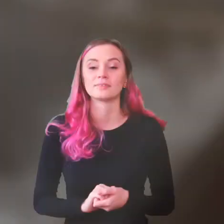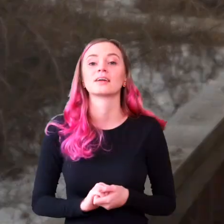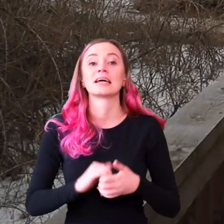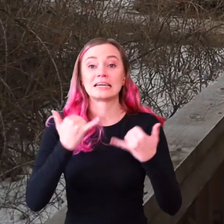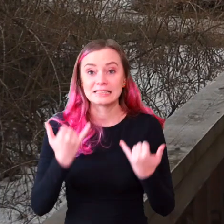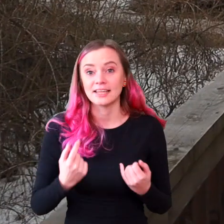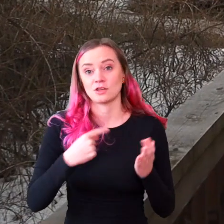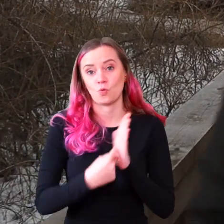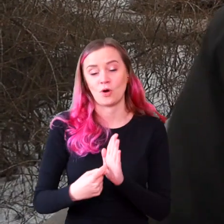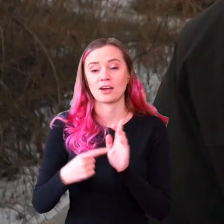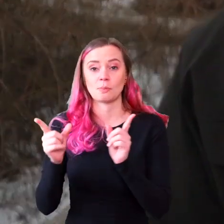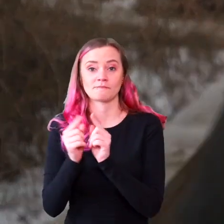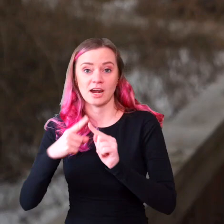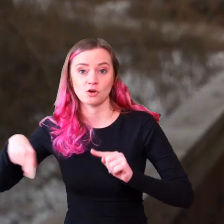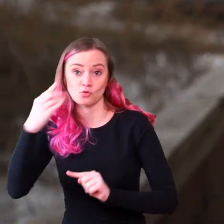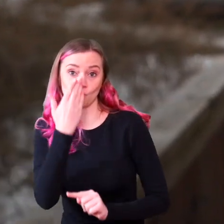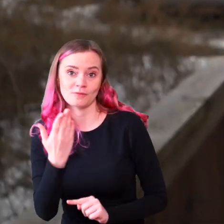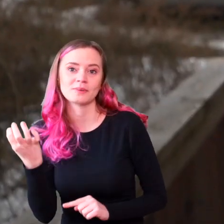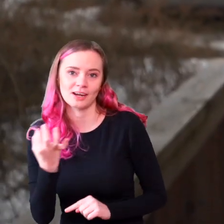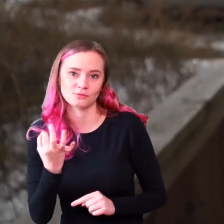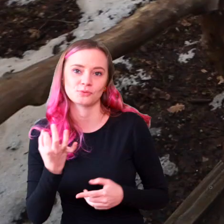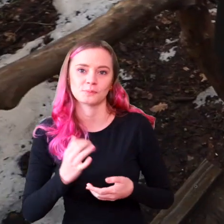Tak teď vám ukážeme okolí domečku...